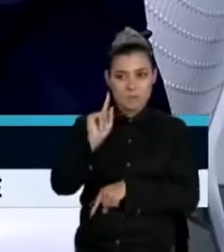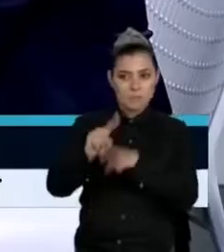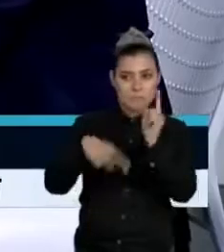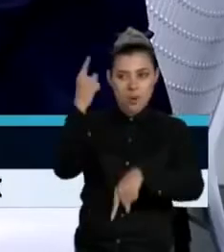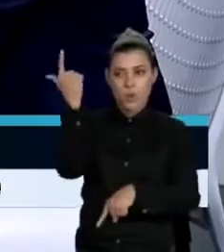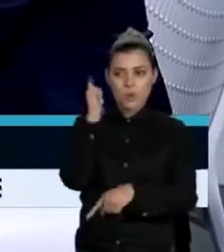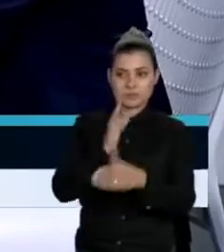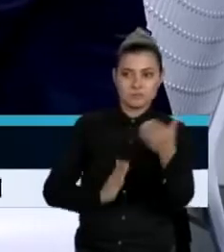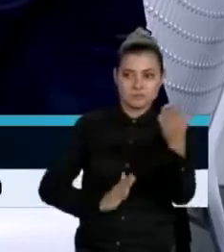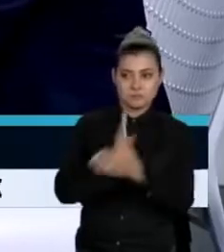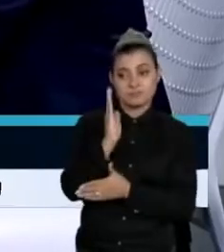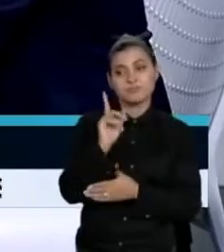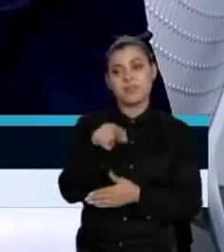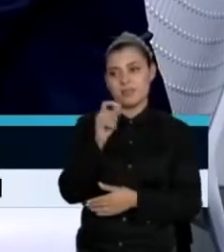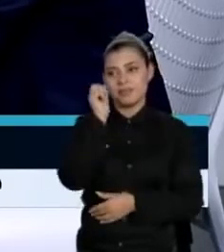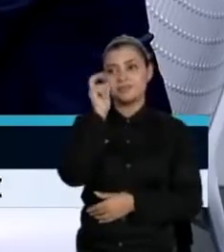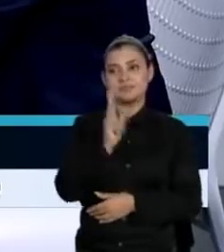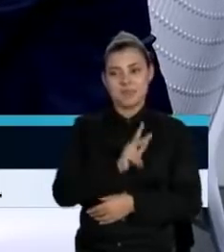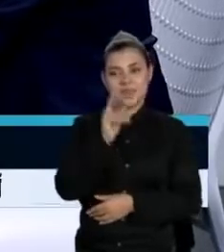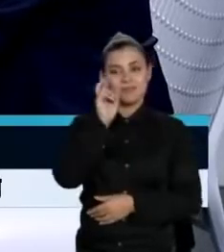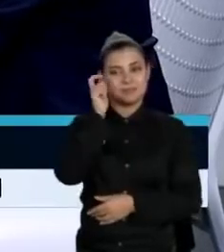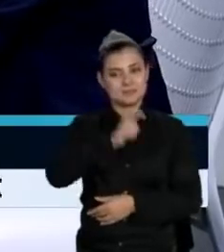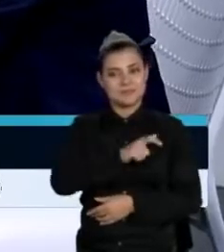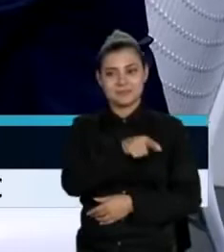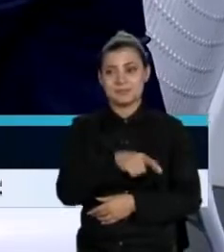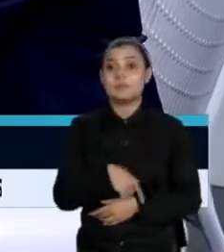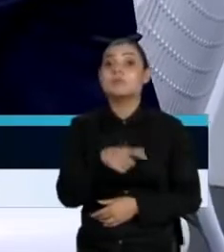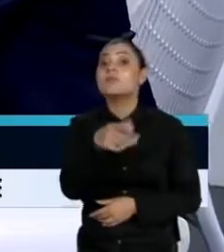eleição foi bastante interessante mas com a sua aposta